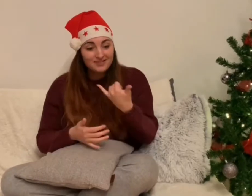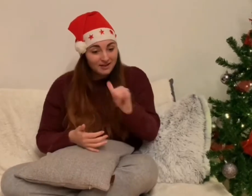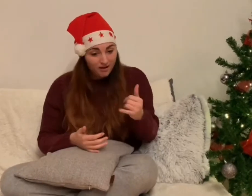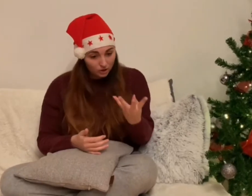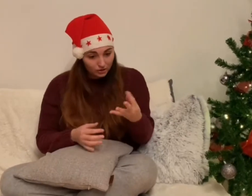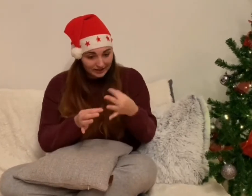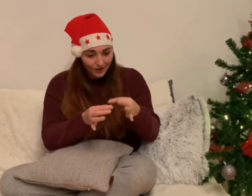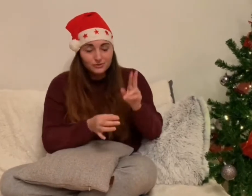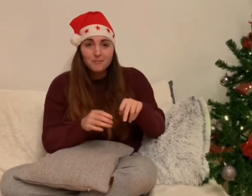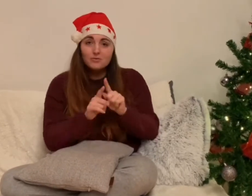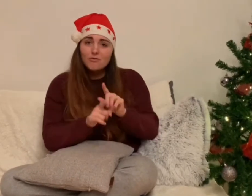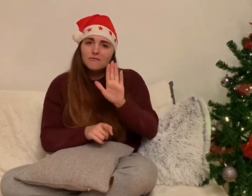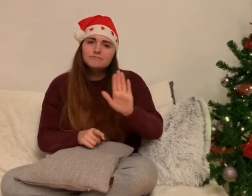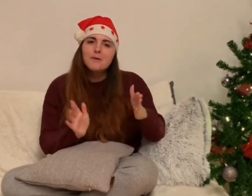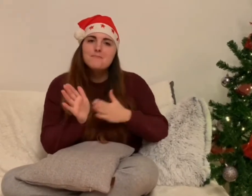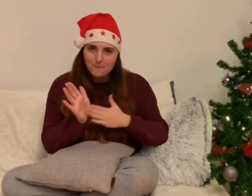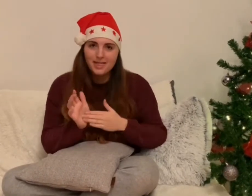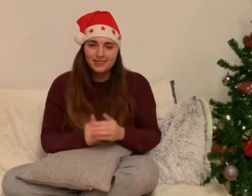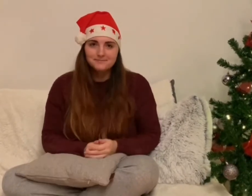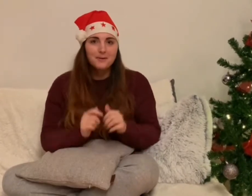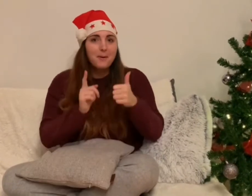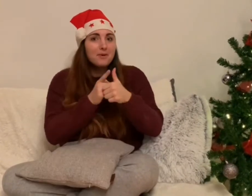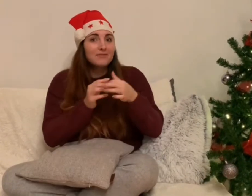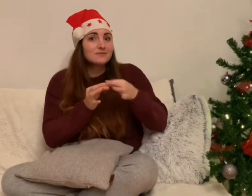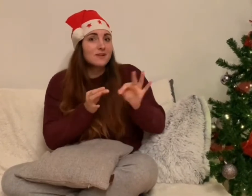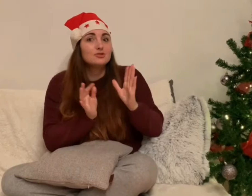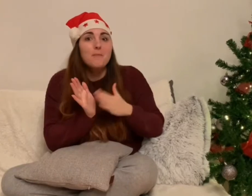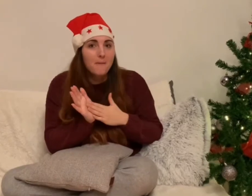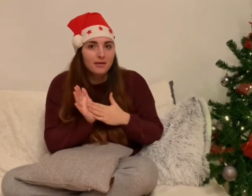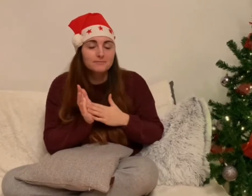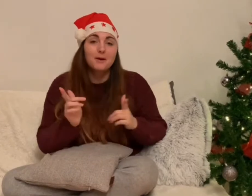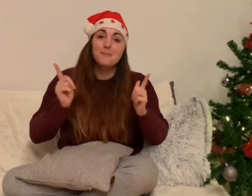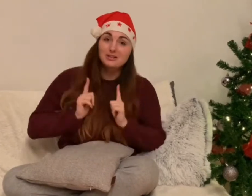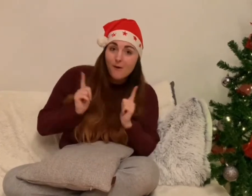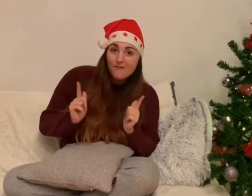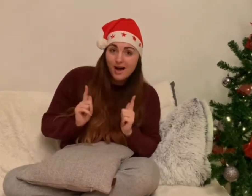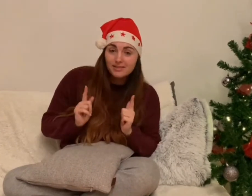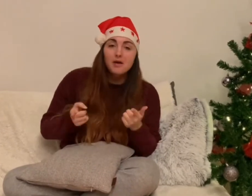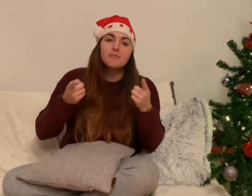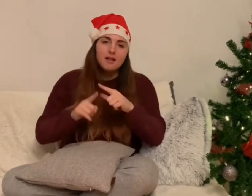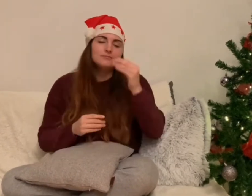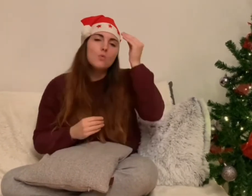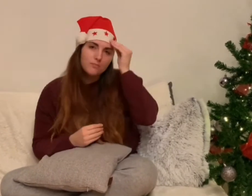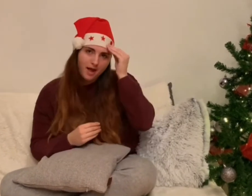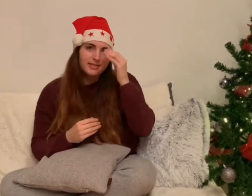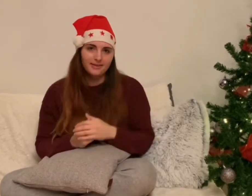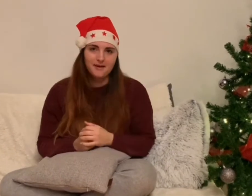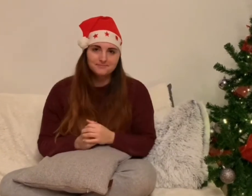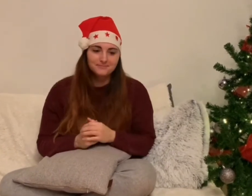Vsaka sveča na vencu ima svoj pomen. Prva sveča simbolizira pričakovanje ali upanje.